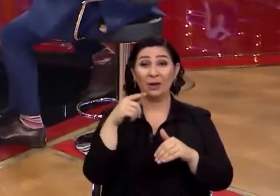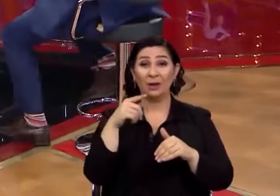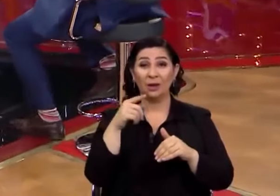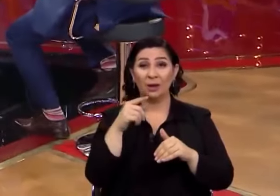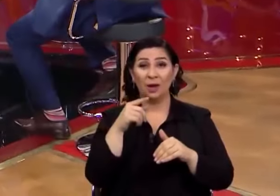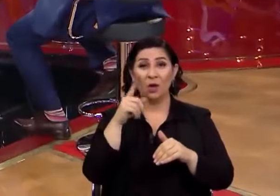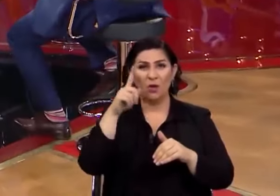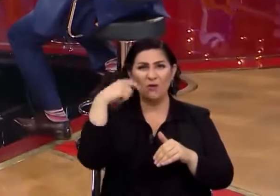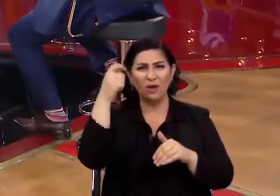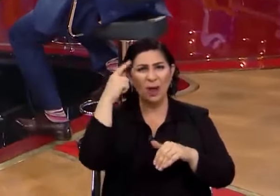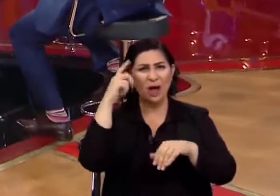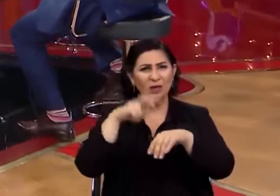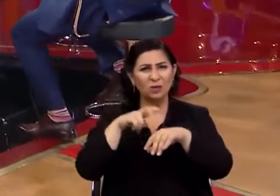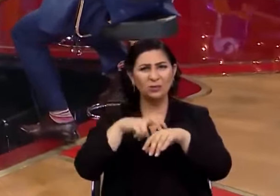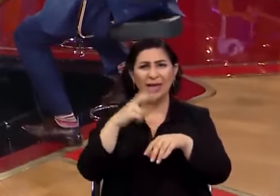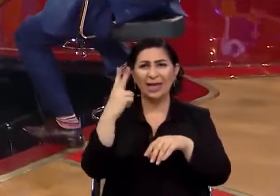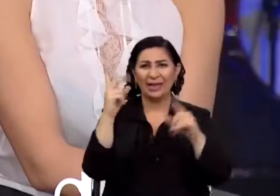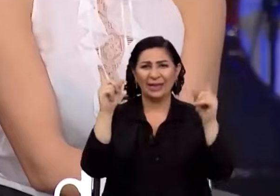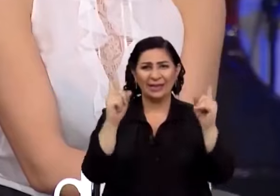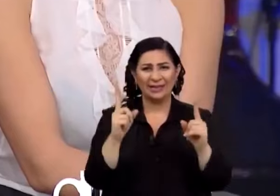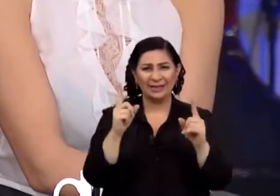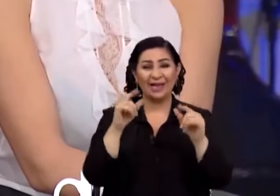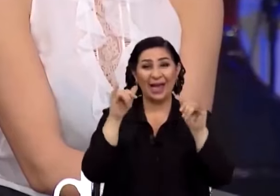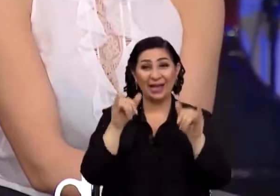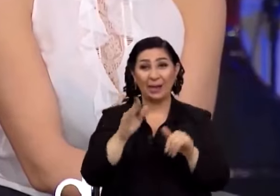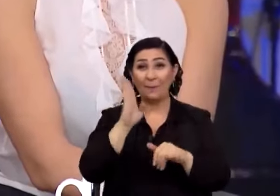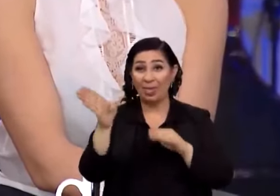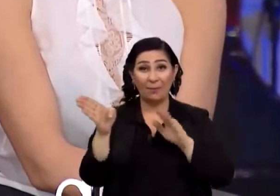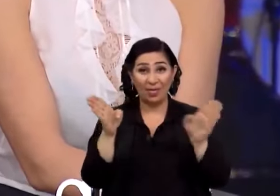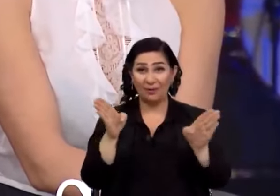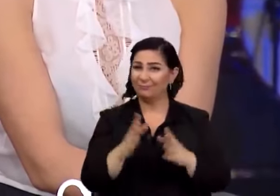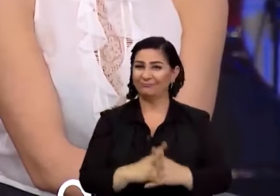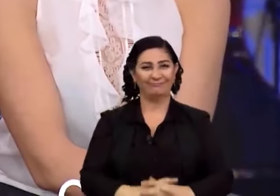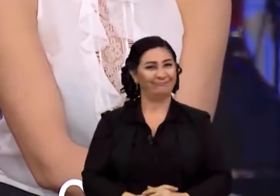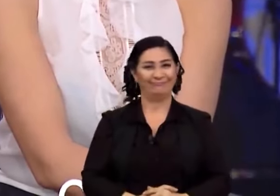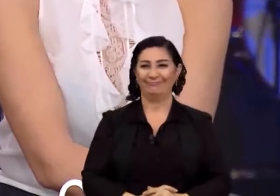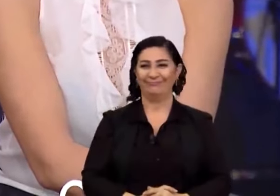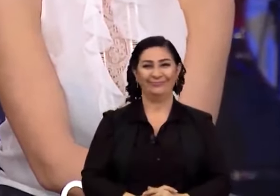o filmleri hatırlıyor musun İki Film Birden Evet gitmiş miydin hiç Hayır niye